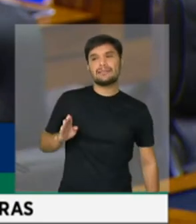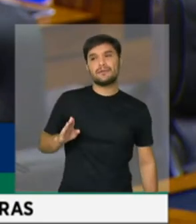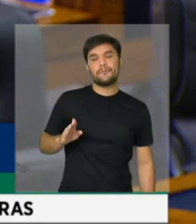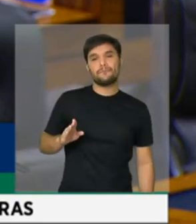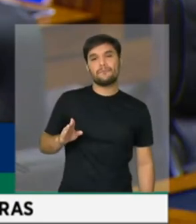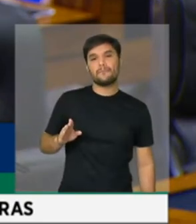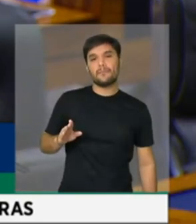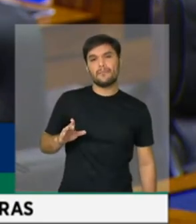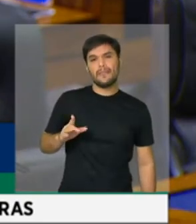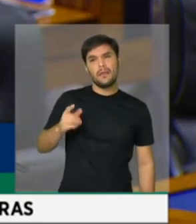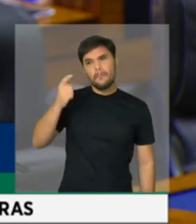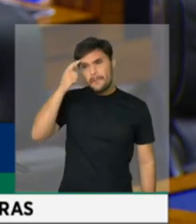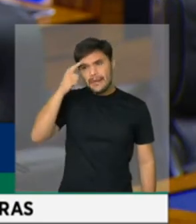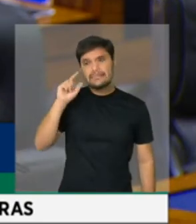DESSES PONTOS. ENTÃO, A